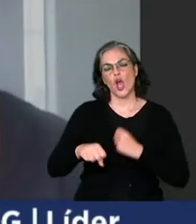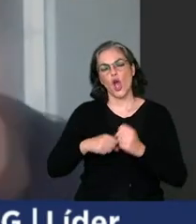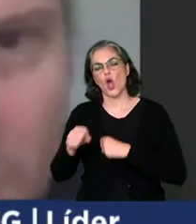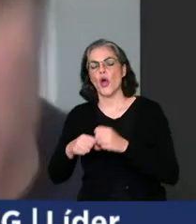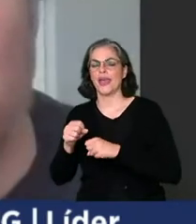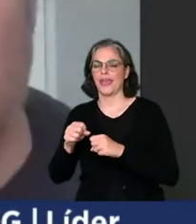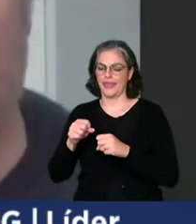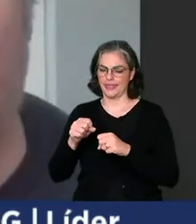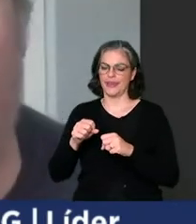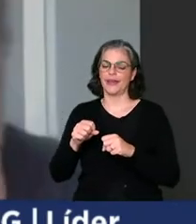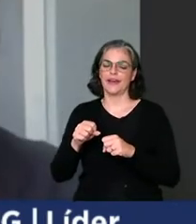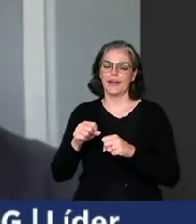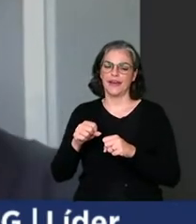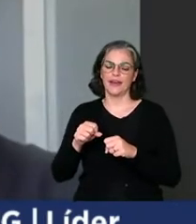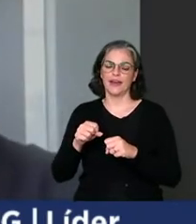DESSAS CORRIDAS DE CAVALO. NÓS POSSAMOS SIM, É PROIBIR